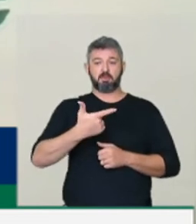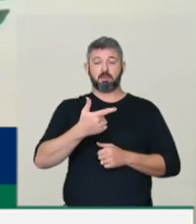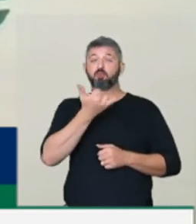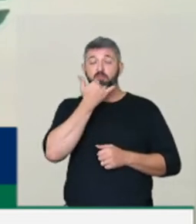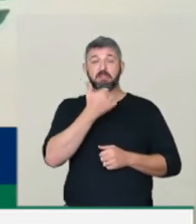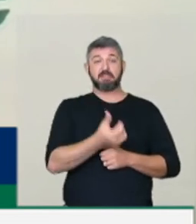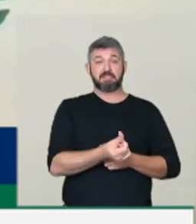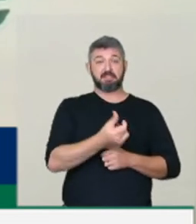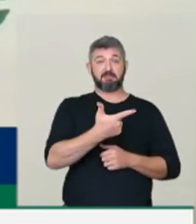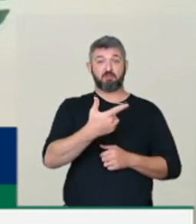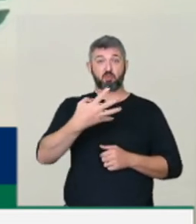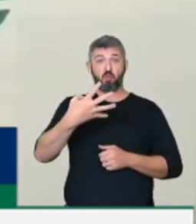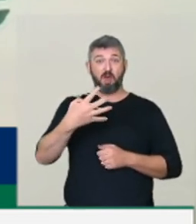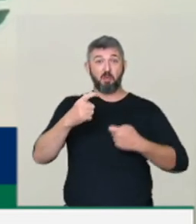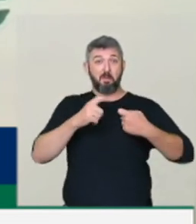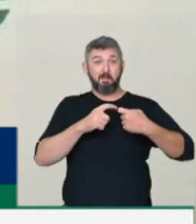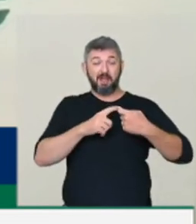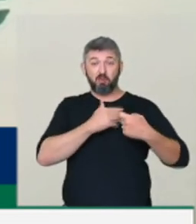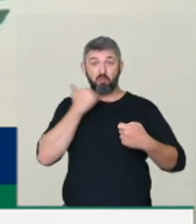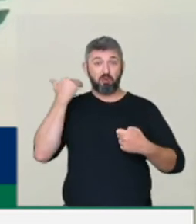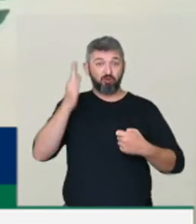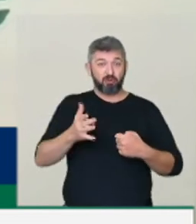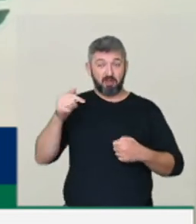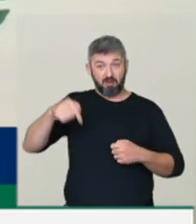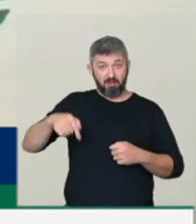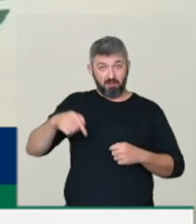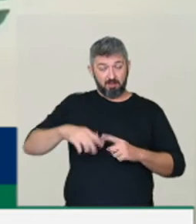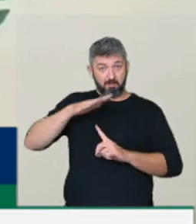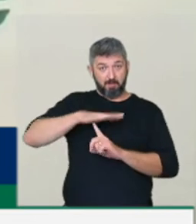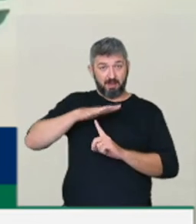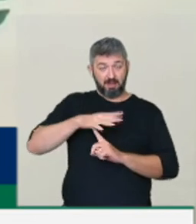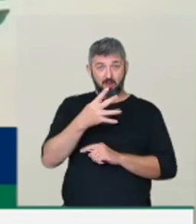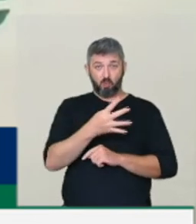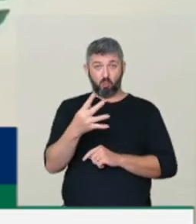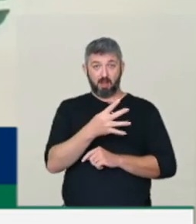PERDEMOS NO BRASIL 624 PROFISSIONAIS. AQUI NO PARANÁ